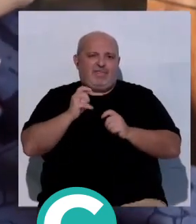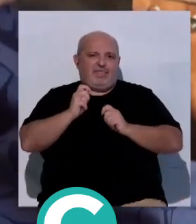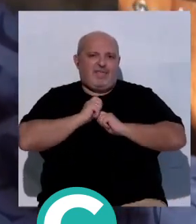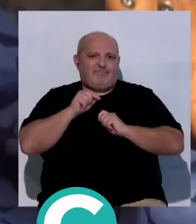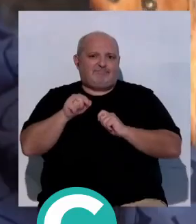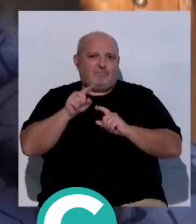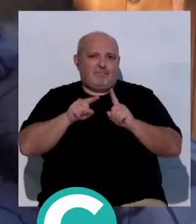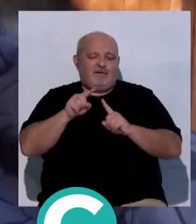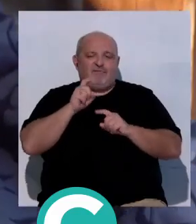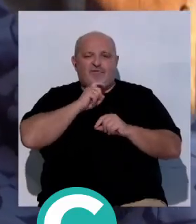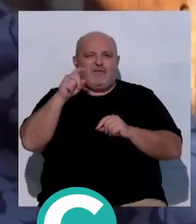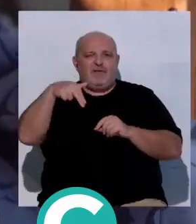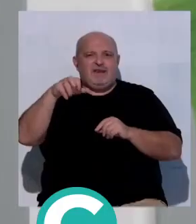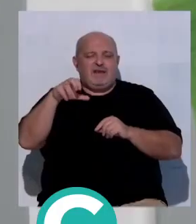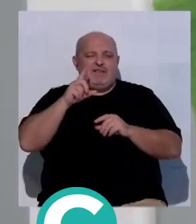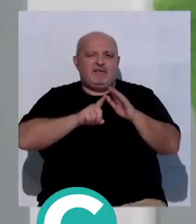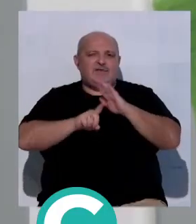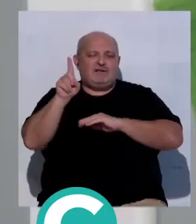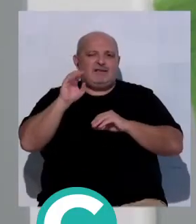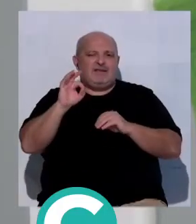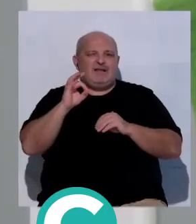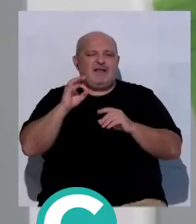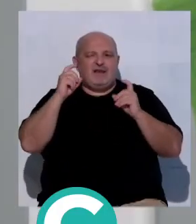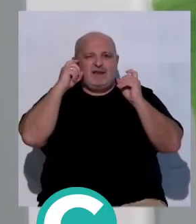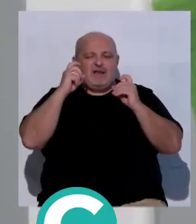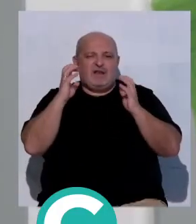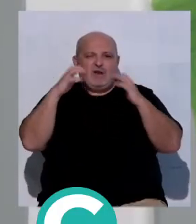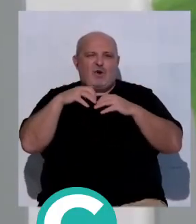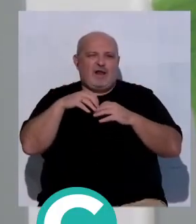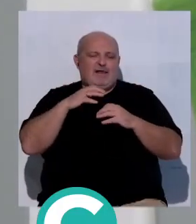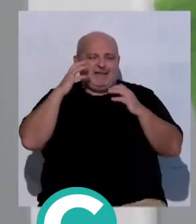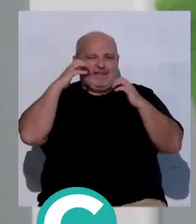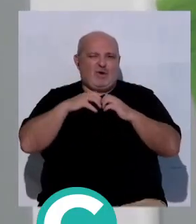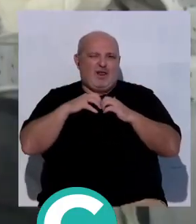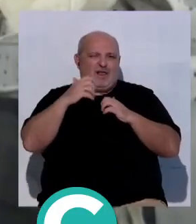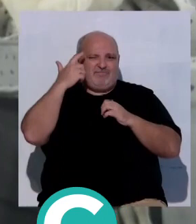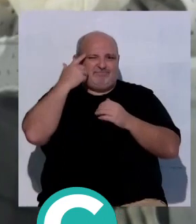señalado la fundación nene para el desarrollo de la neurología neonatal esta organización